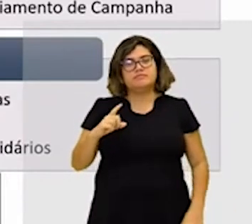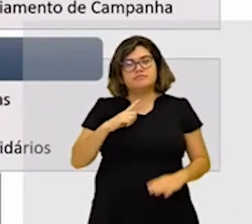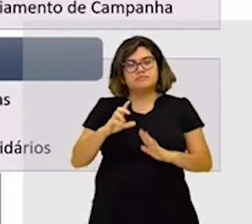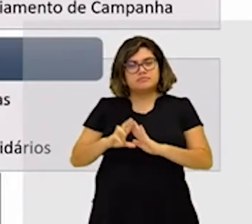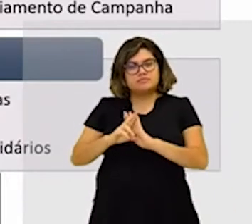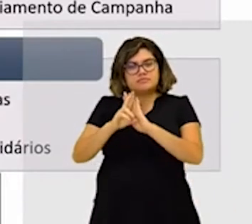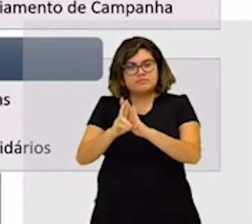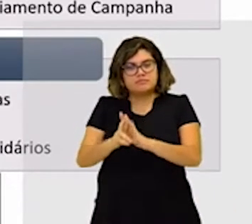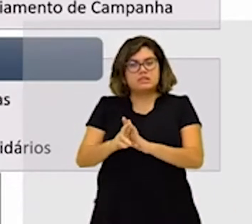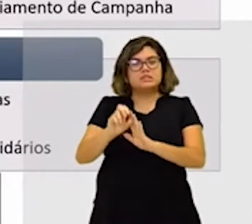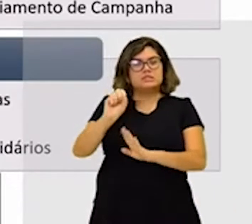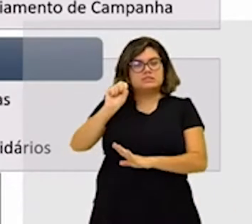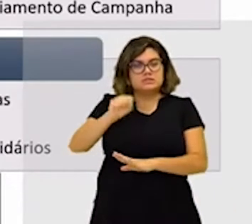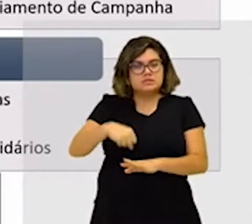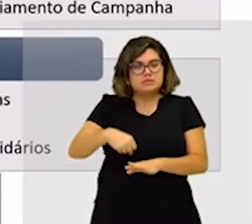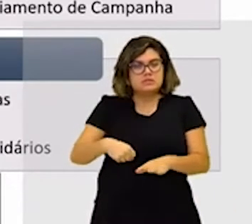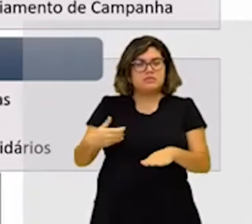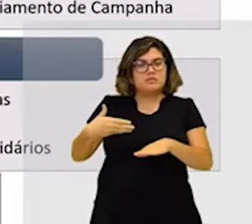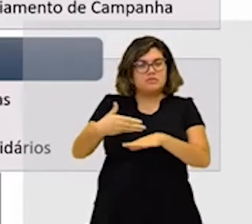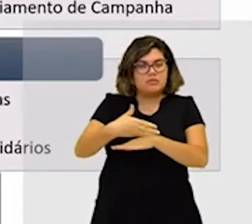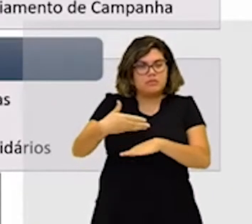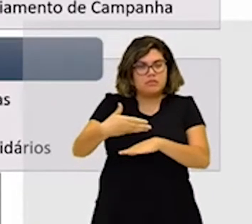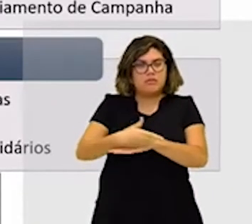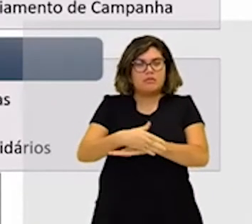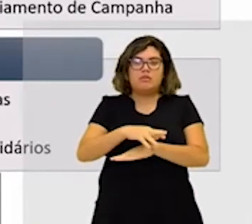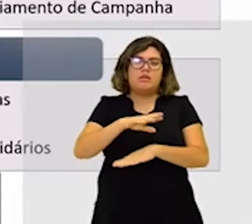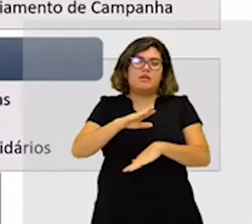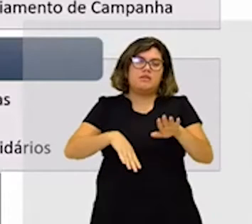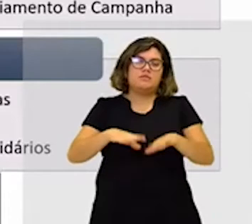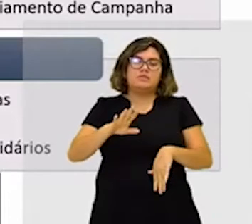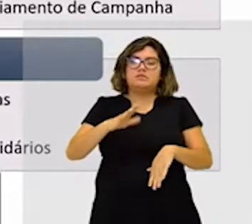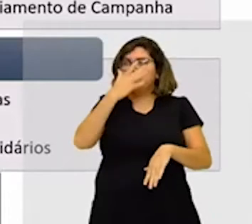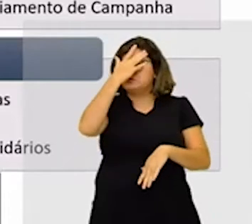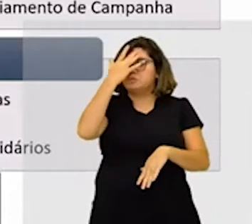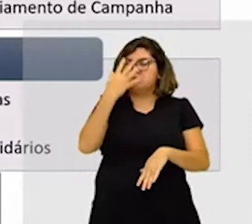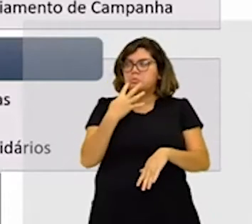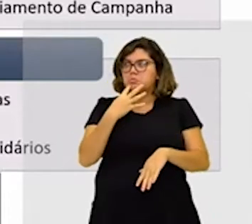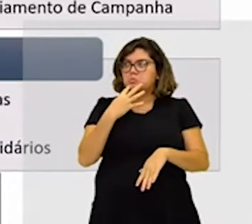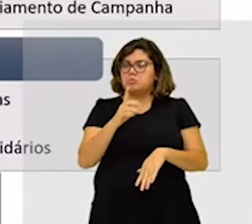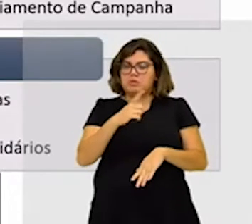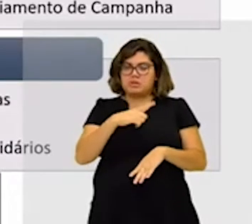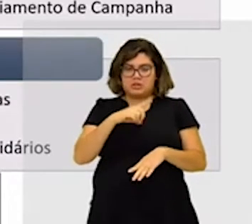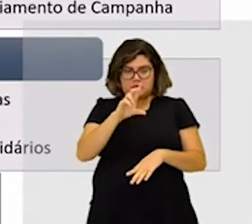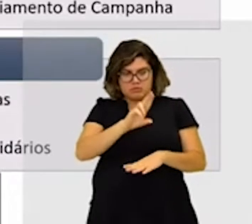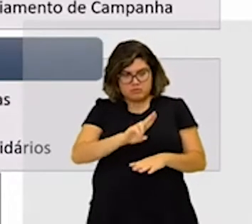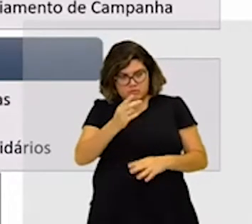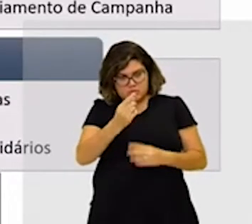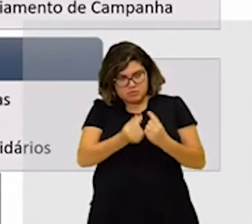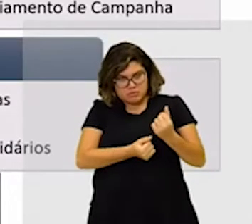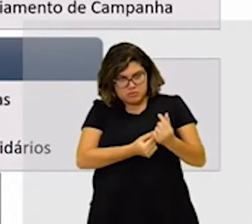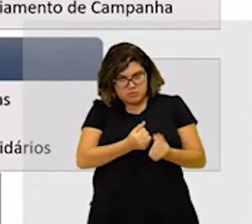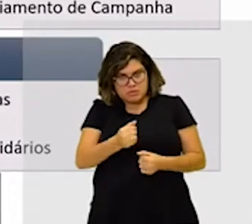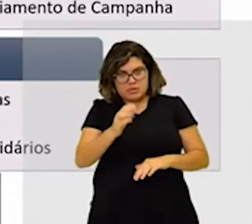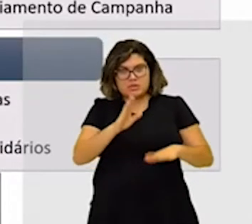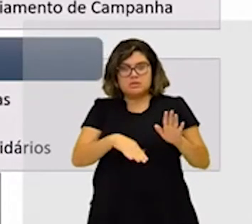talvez por mês não conhecidos daqueles recursos que hoje estão vedados pela legislação porque